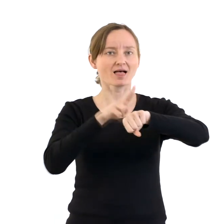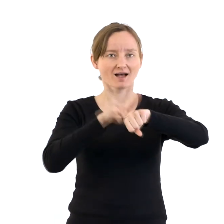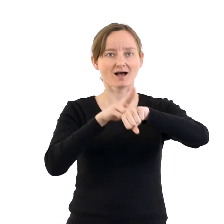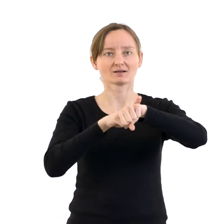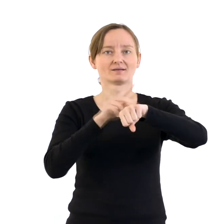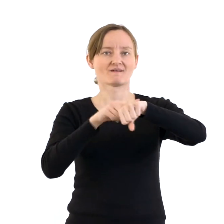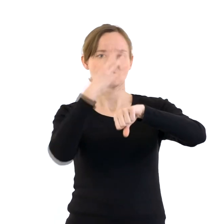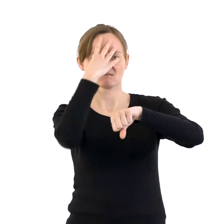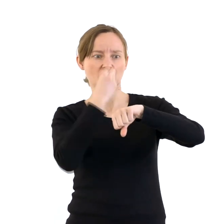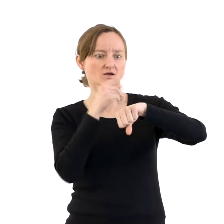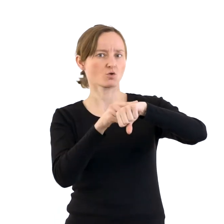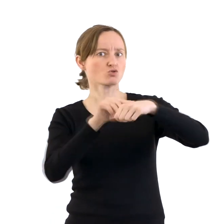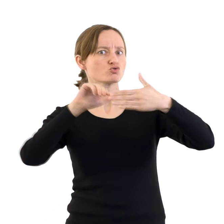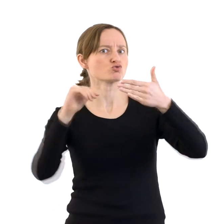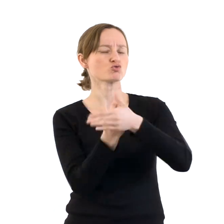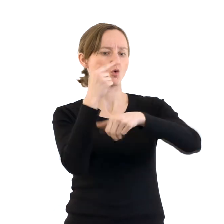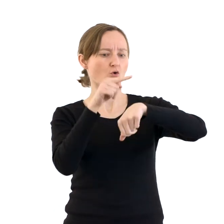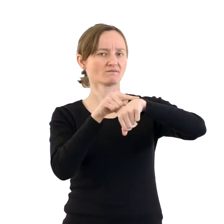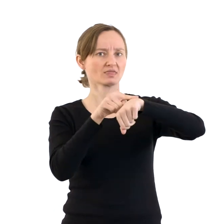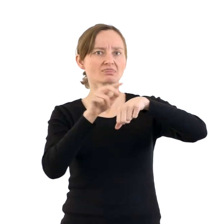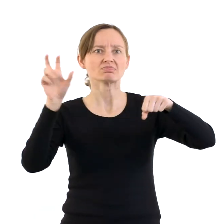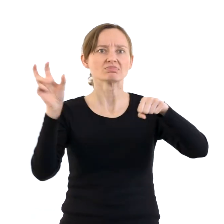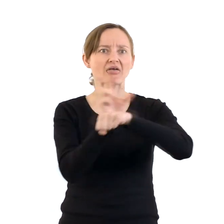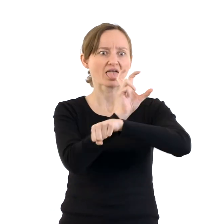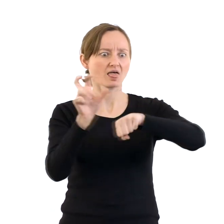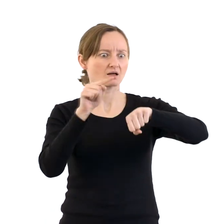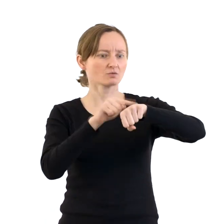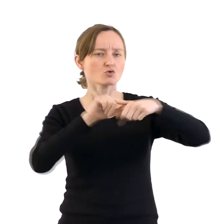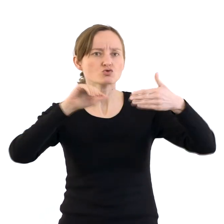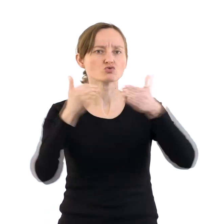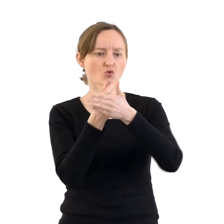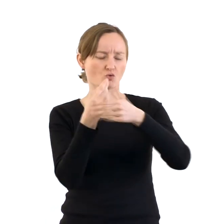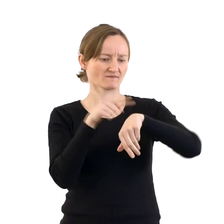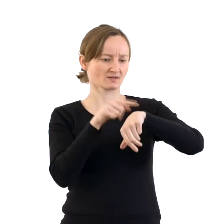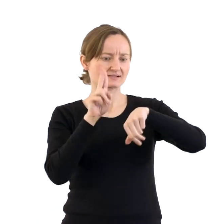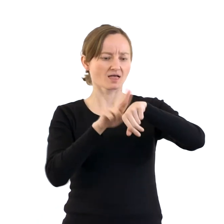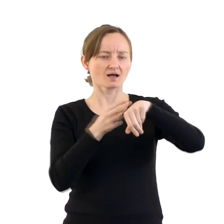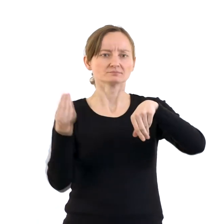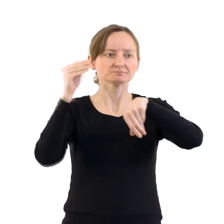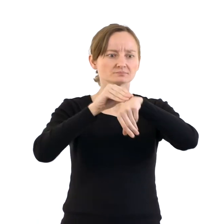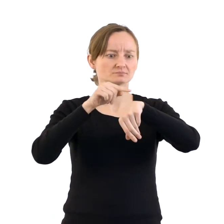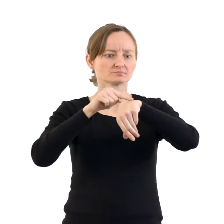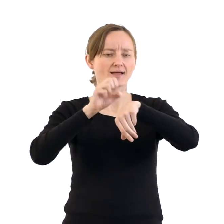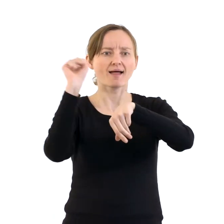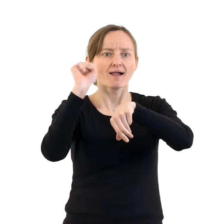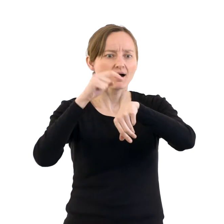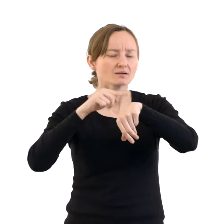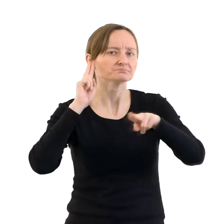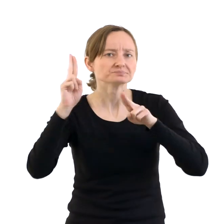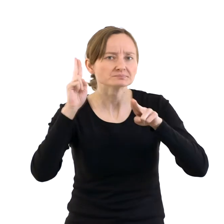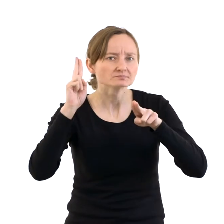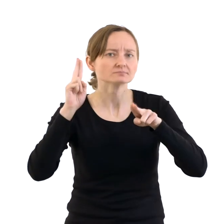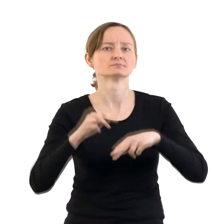technologii